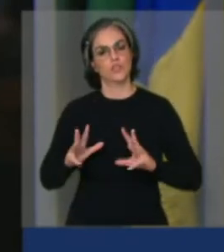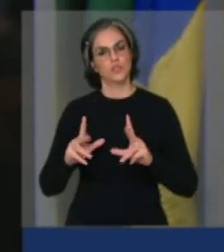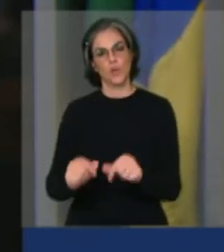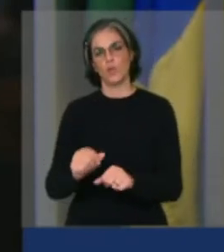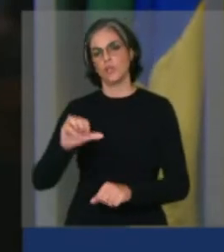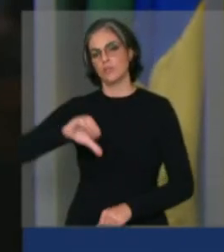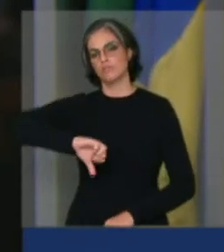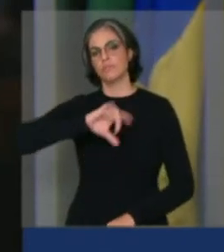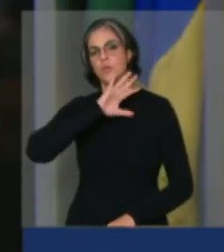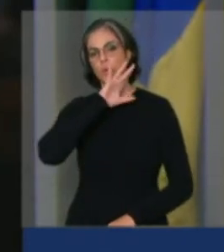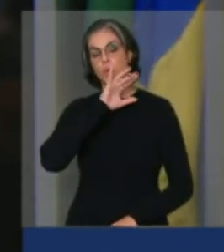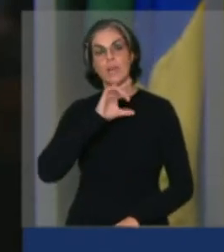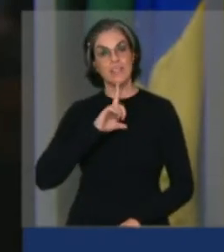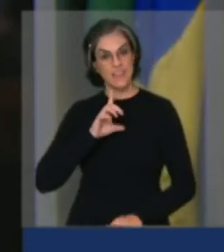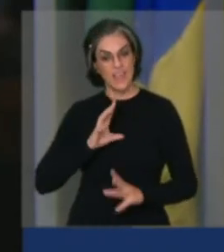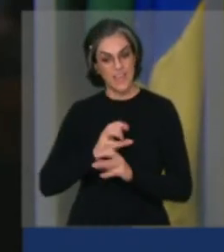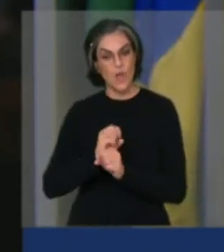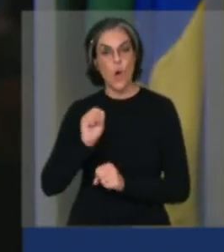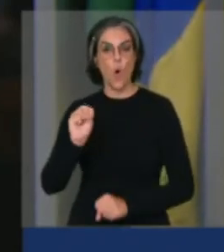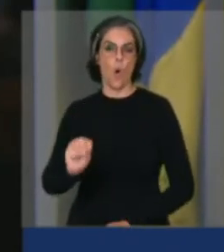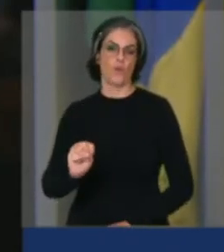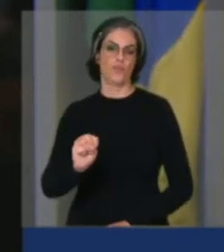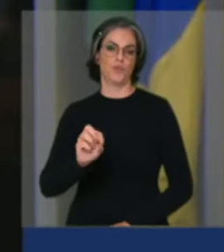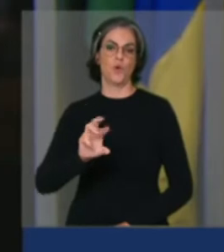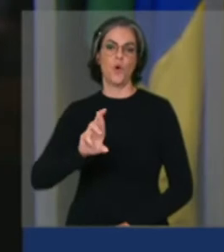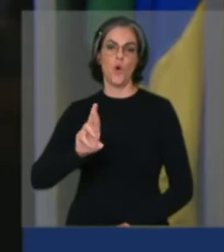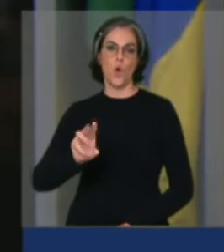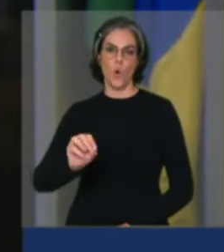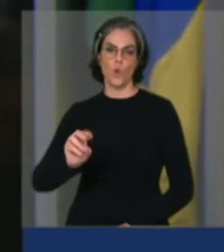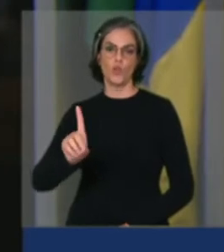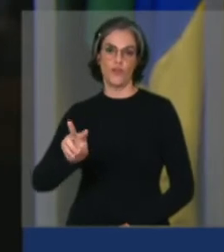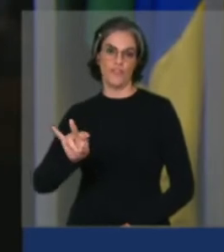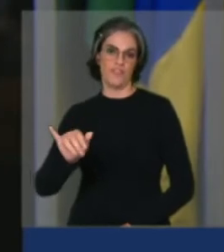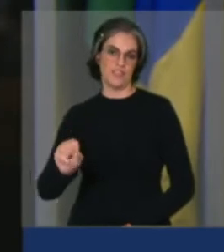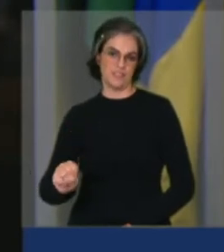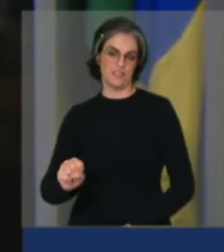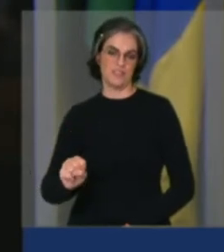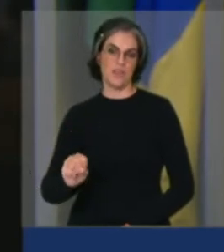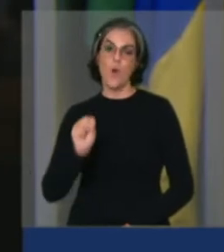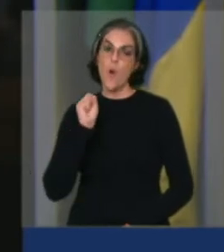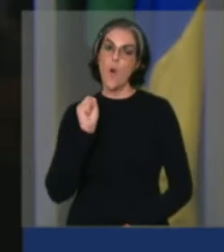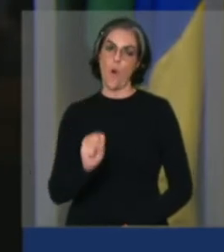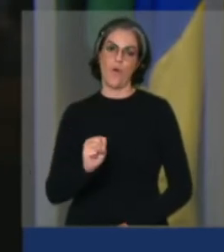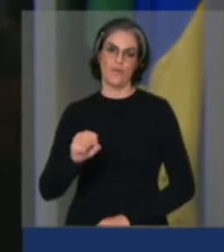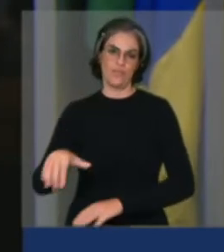MENOS, 50% BOAS, ESTÃO BOAS, SÓ PARA CONCLUIR. [CAMPAINHA]. -- [DEPUTADO]: PARA CONCLUIR, OITO RODOVIAS QUE CRUZAM O MARANHÃO, OITO